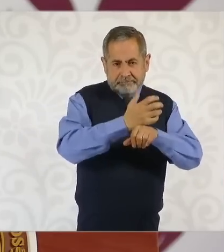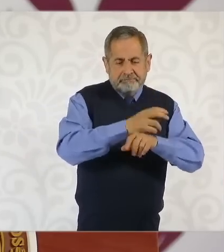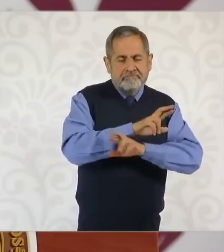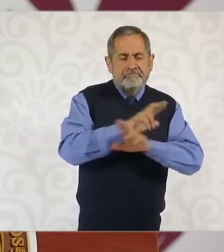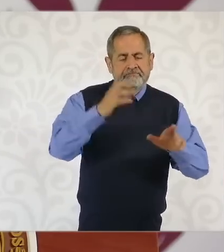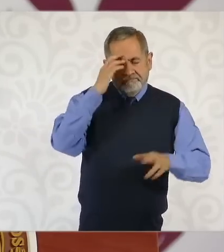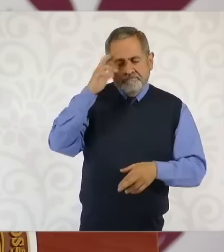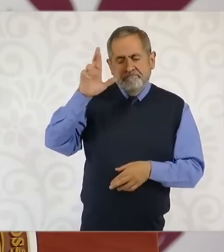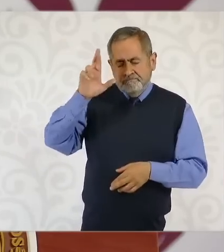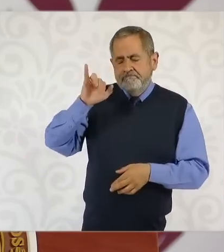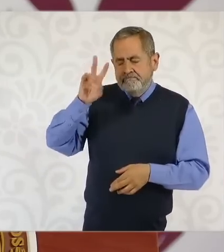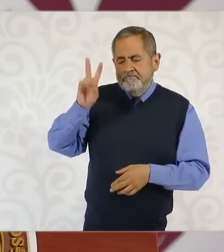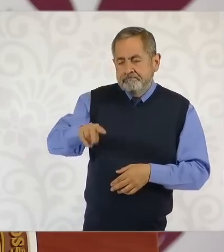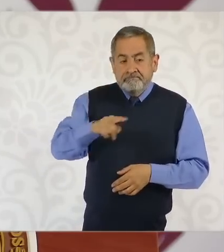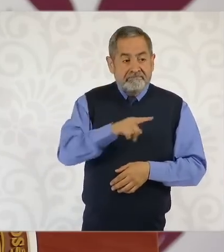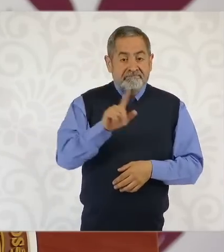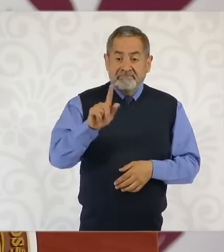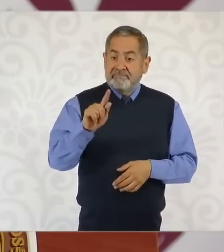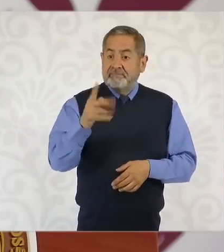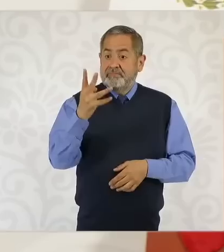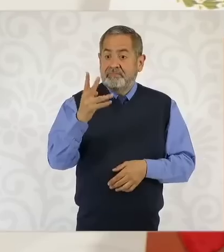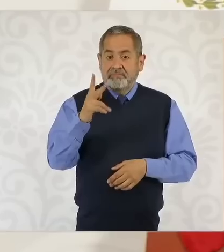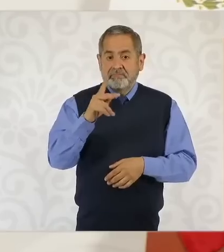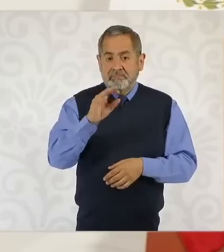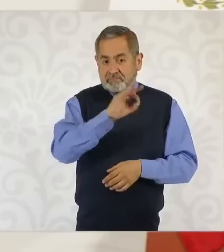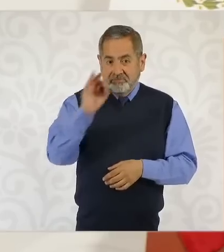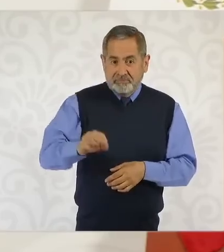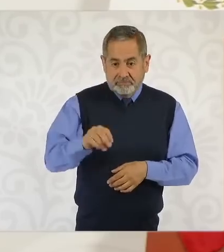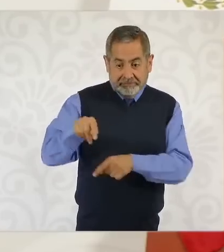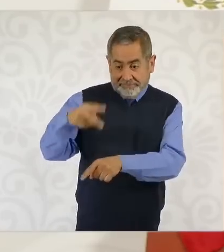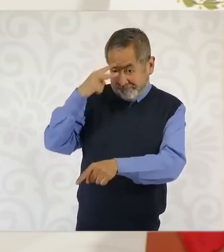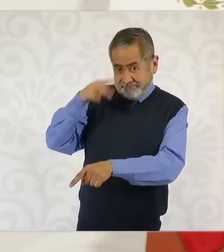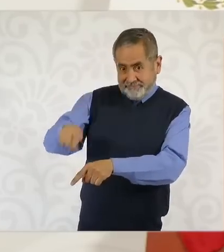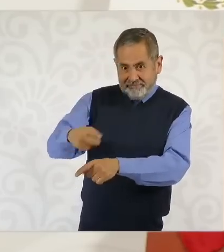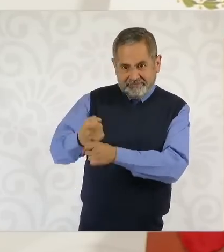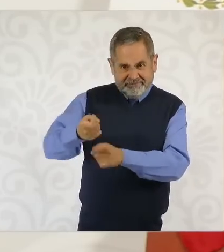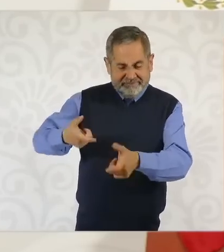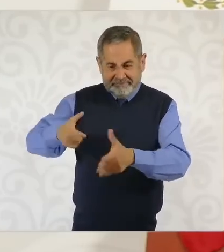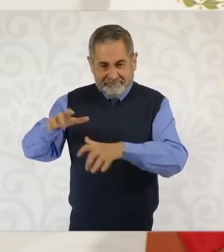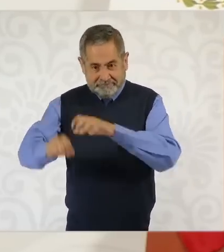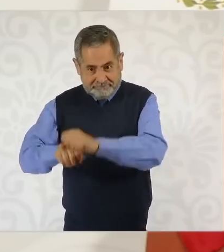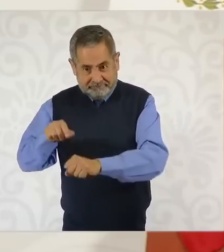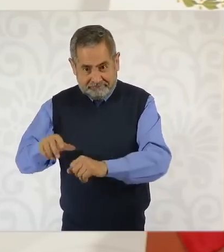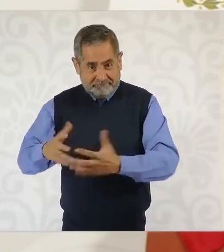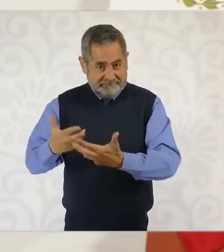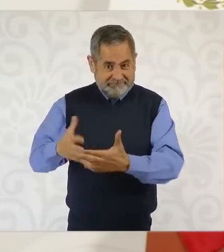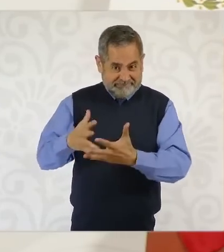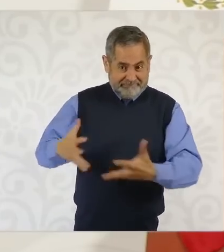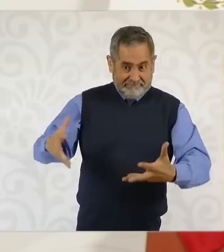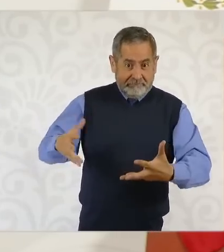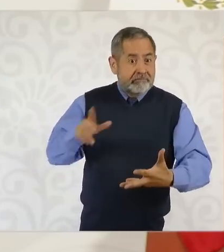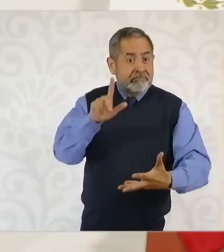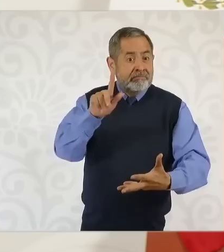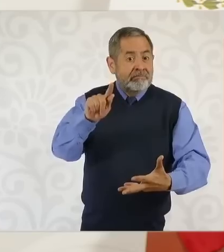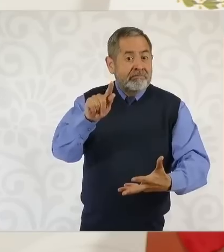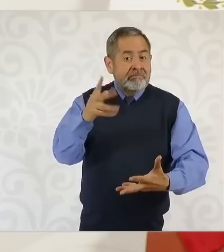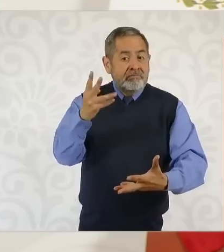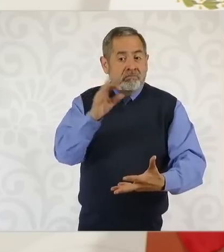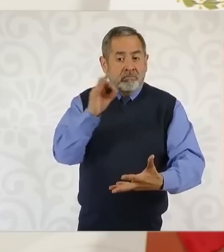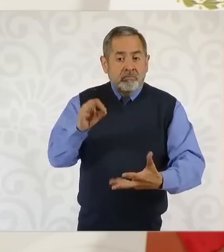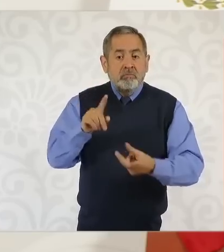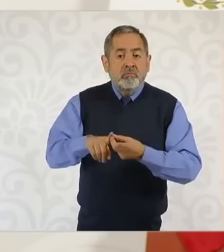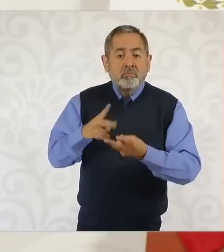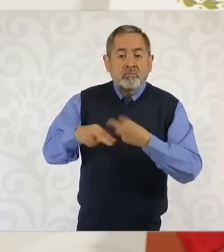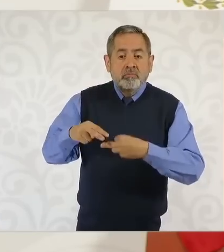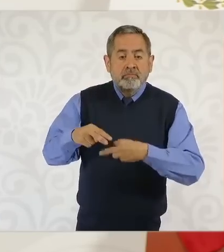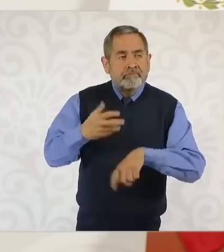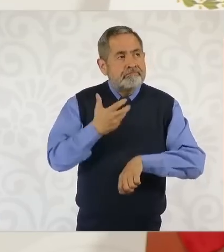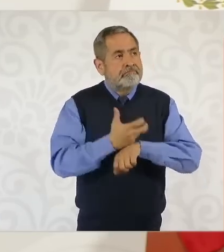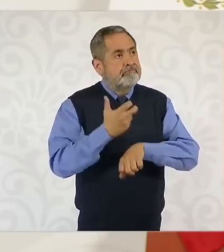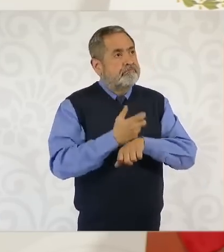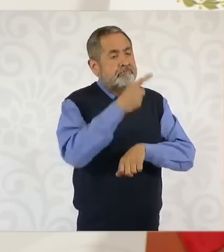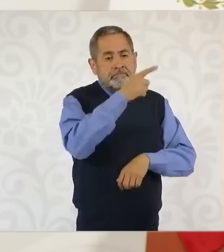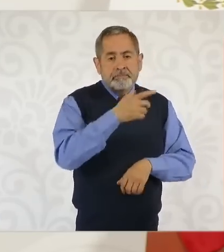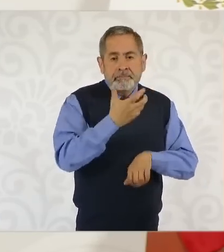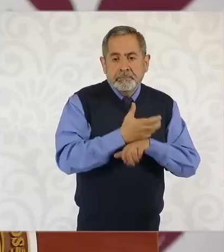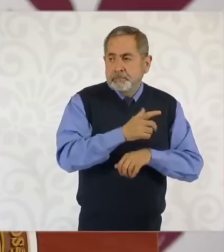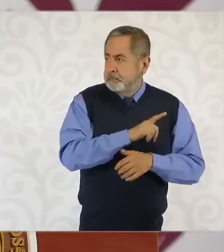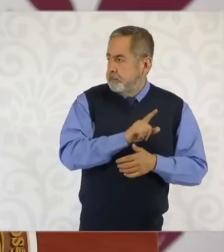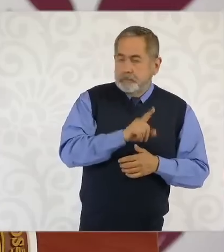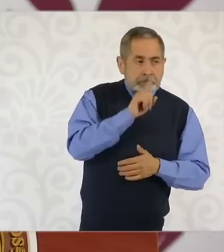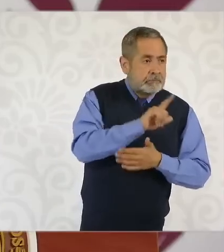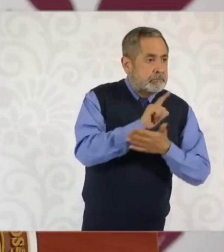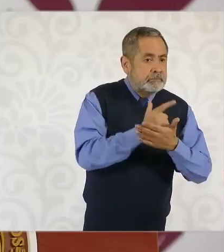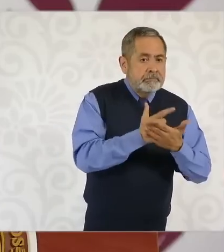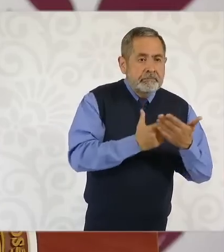el 74 por de las armas incautadas en México provienen ilegalmente de los Estados Unidos